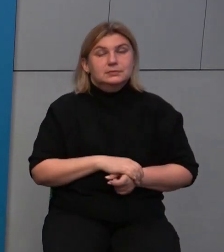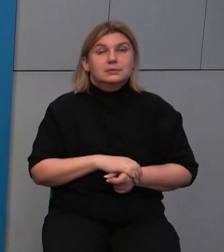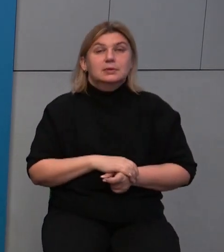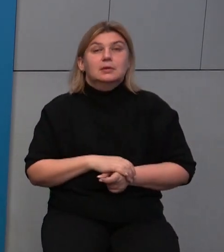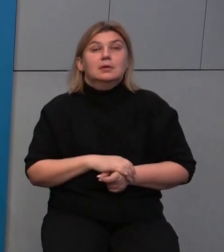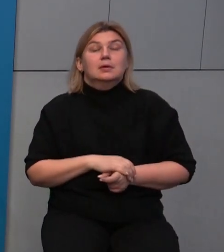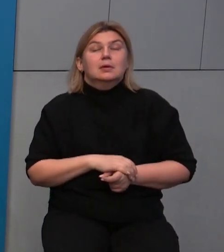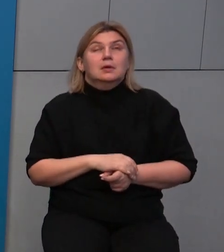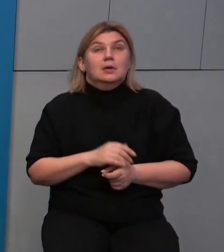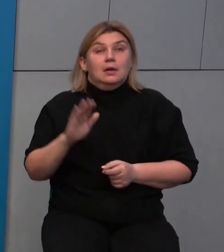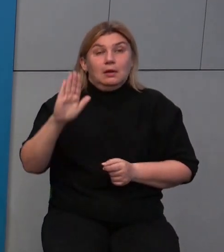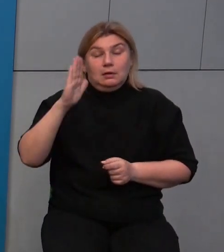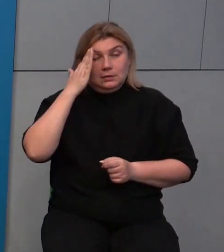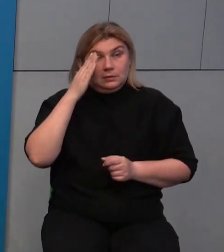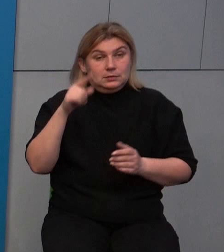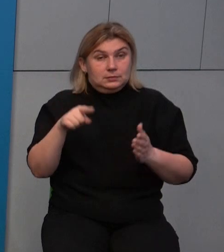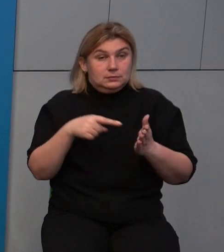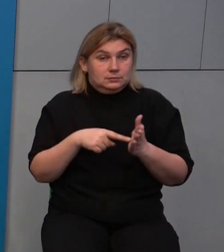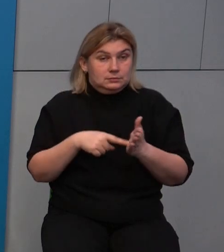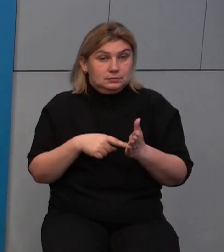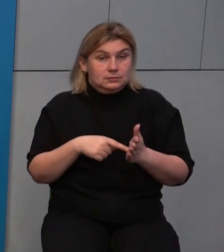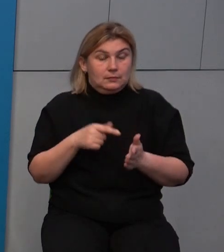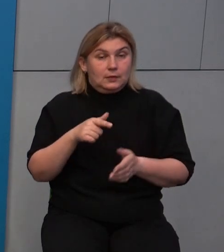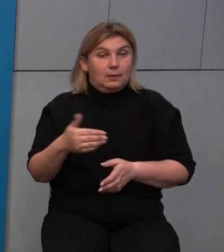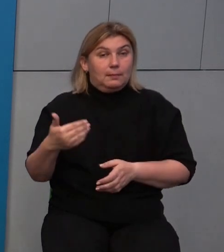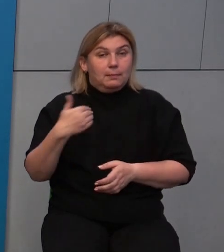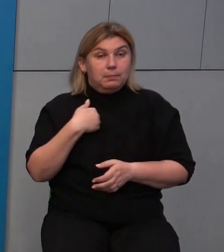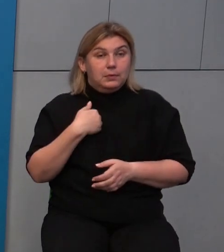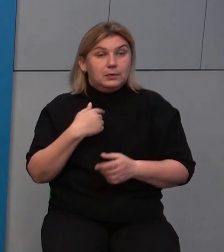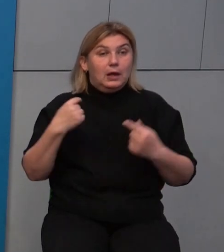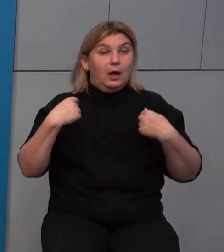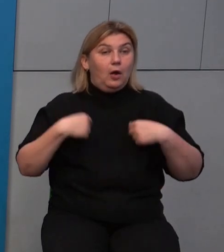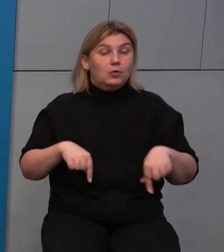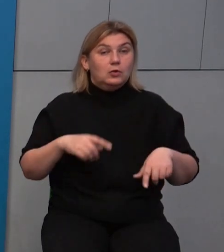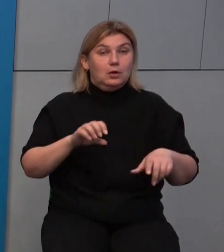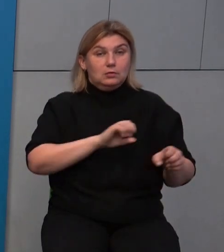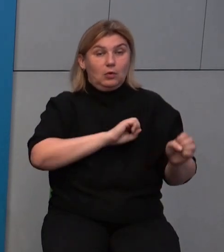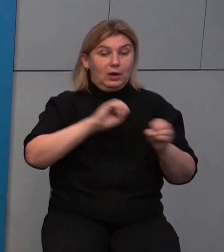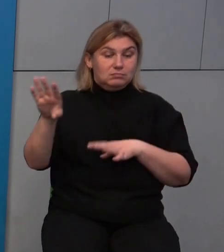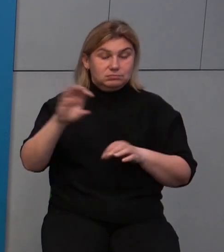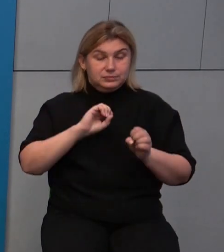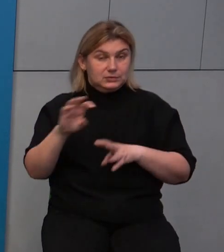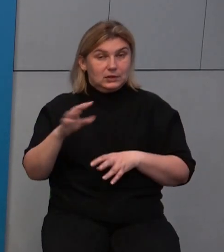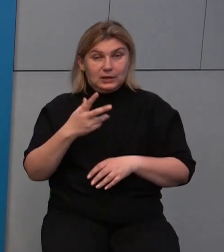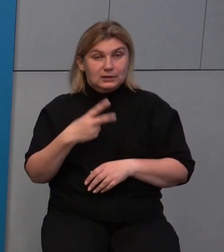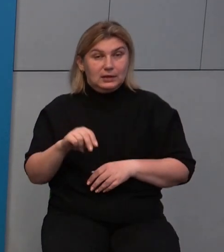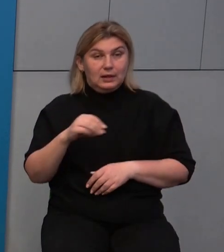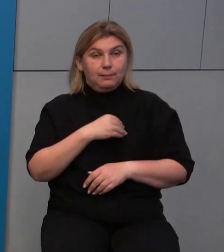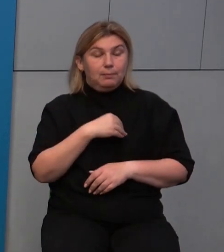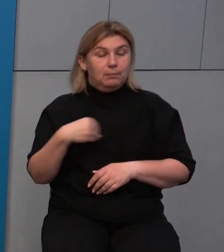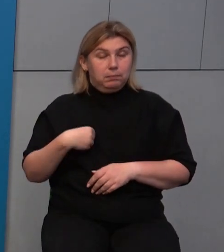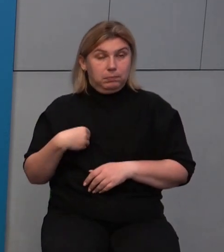i dowiadujemy się, że on tam był po prostu jako osoba, która wynosiła te zwłoki, a nie jako polski nastolatek